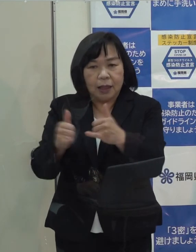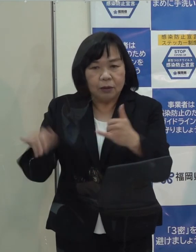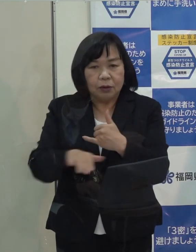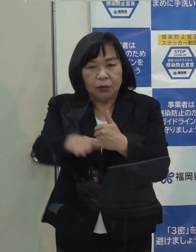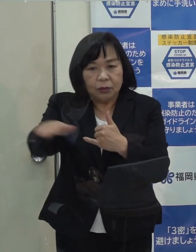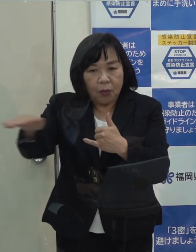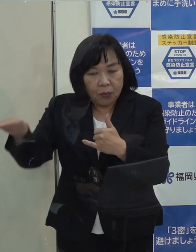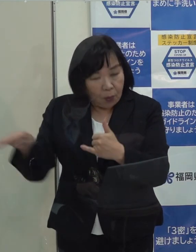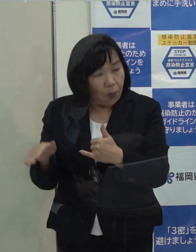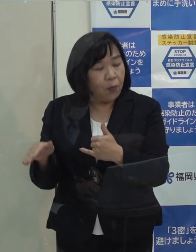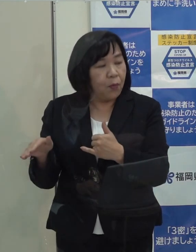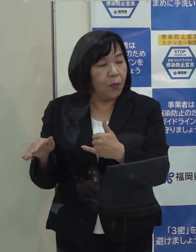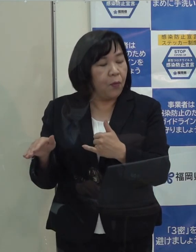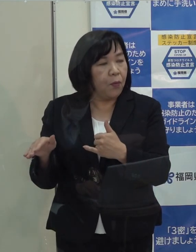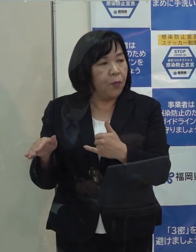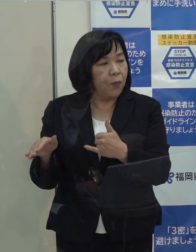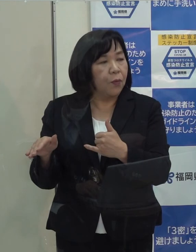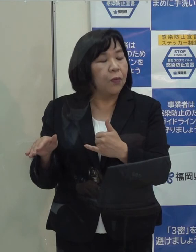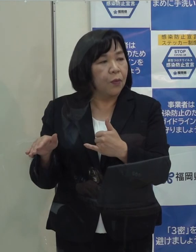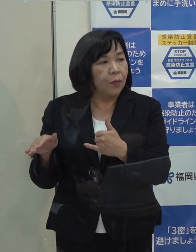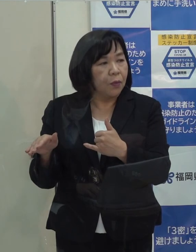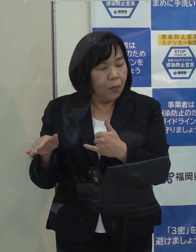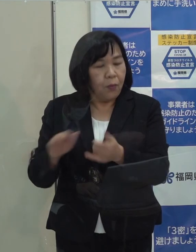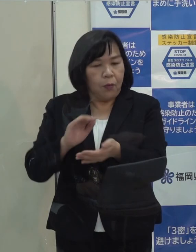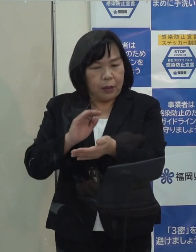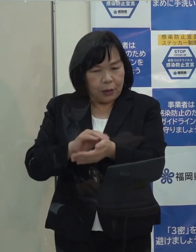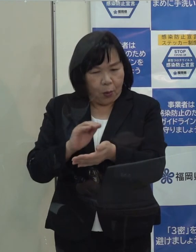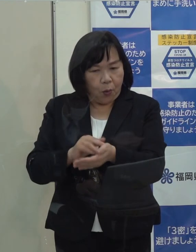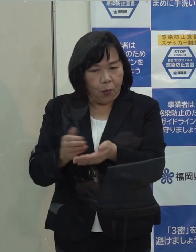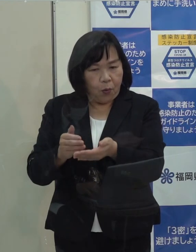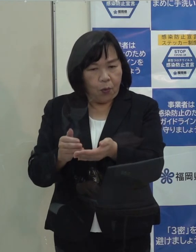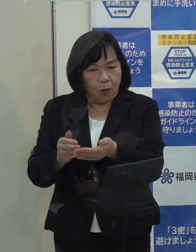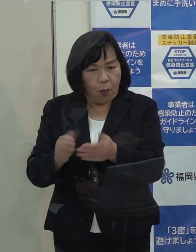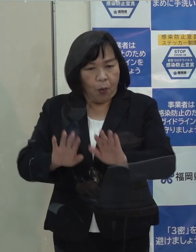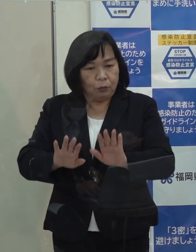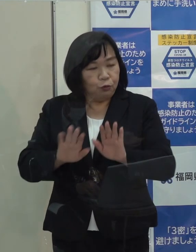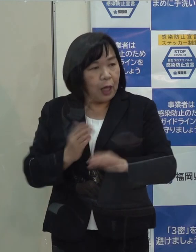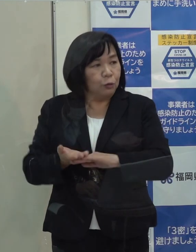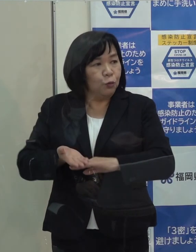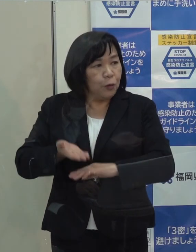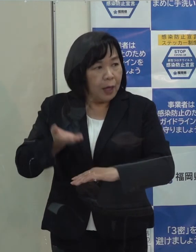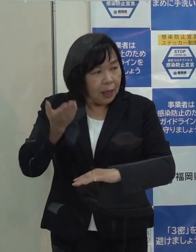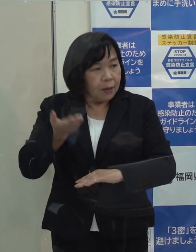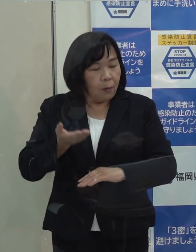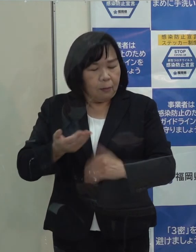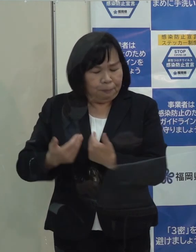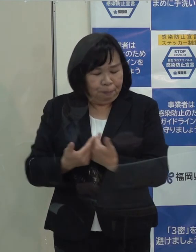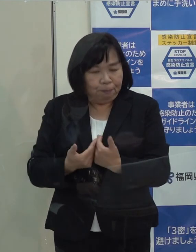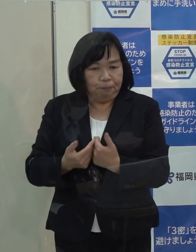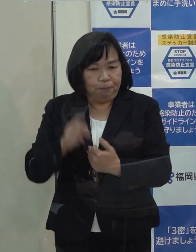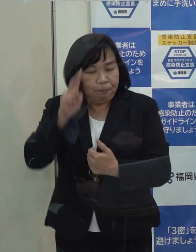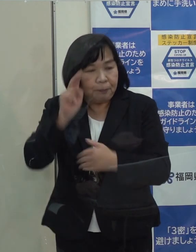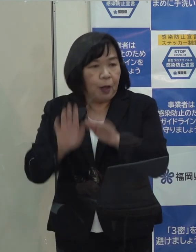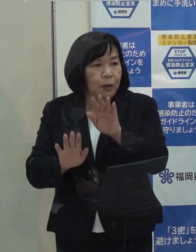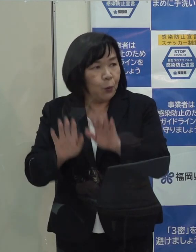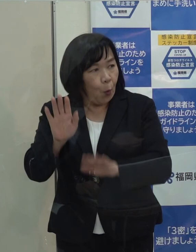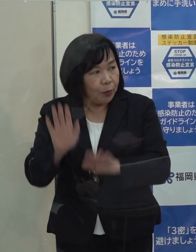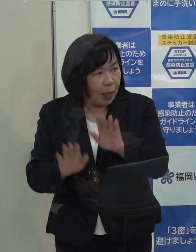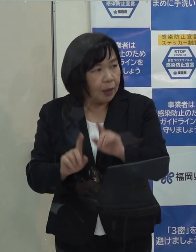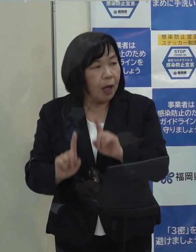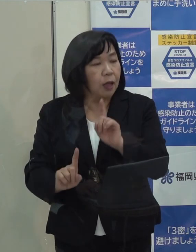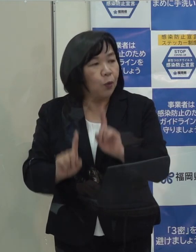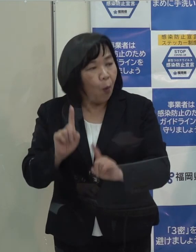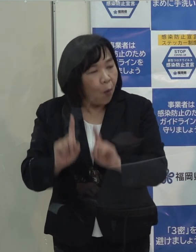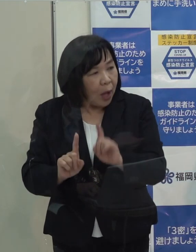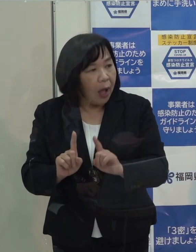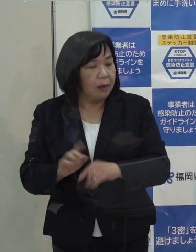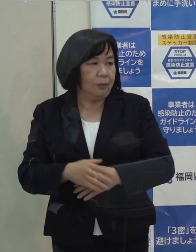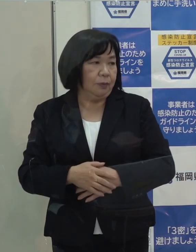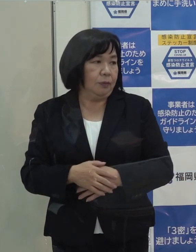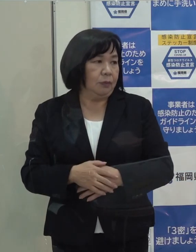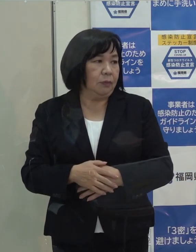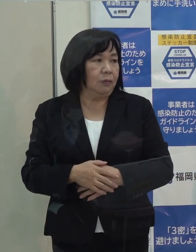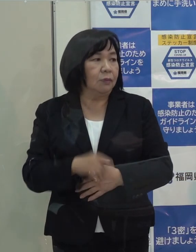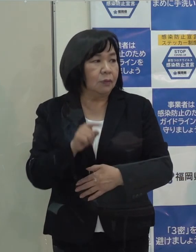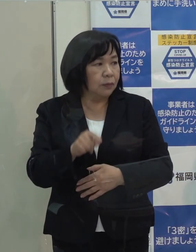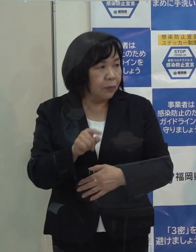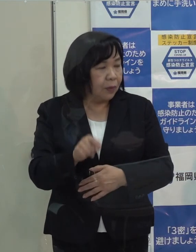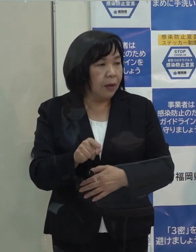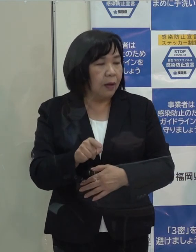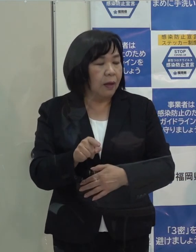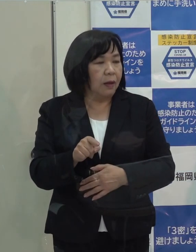医療機関の皆さんが医療を提供する上で逼迫している状況でこれ以上はという感覚かどうかが非常に大きいと思っています